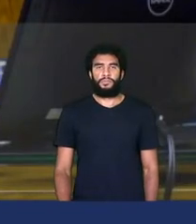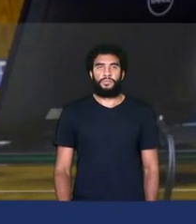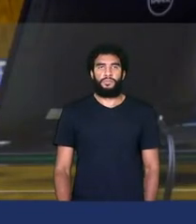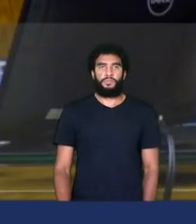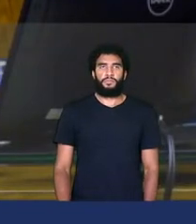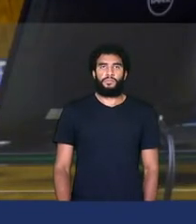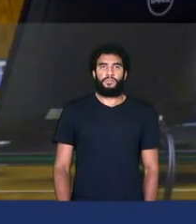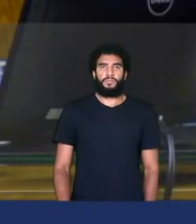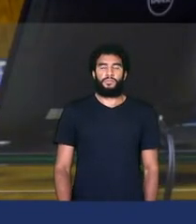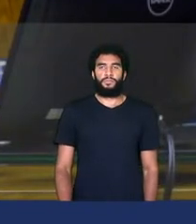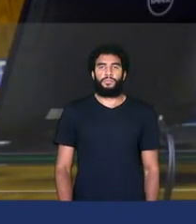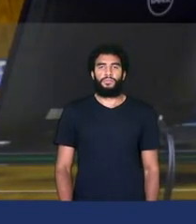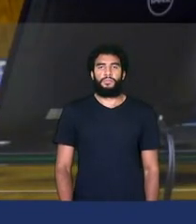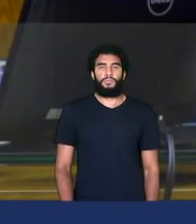[PRESIDENTE]: OBRIGADO, DEPUTADA ERIKA